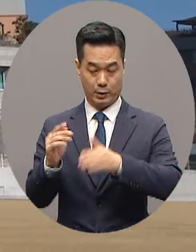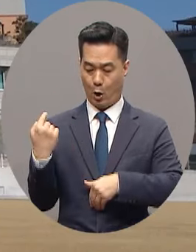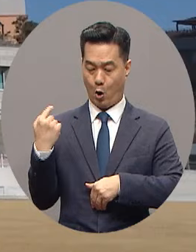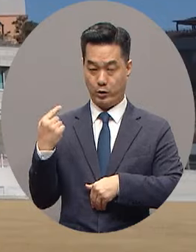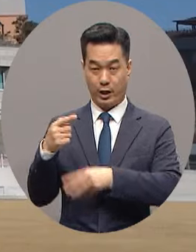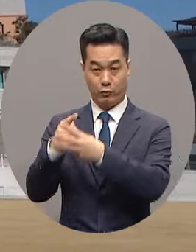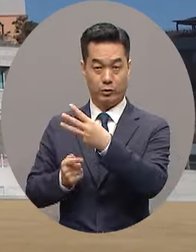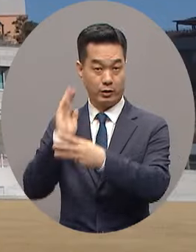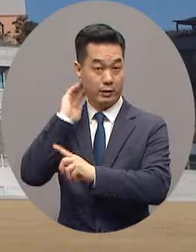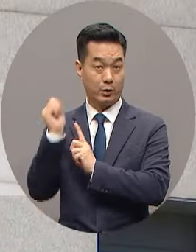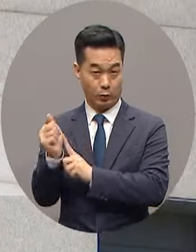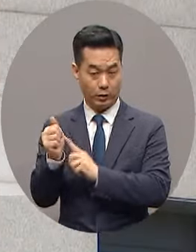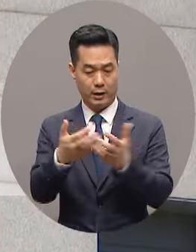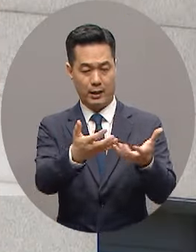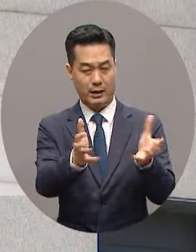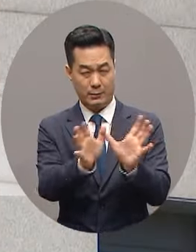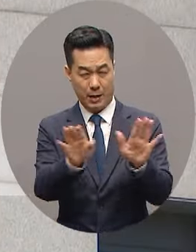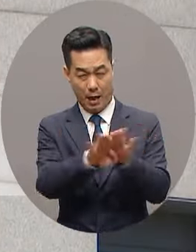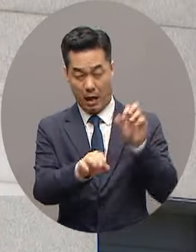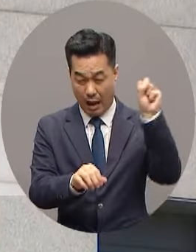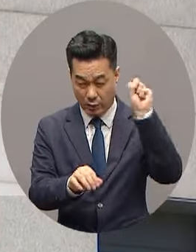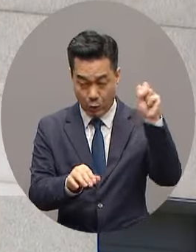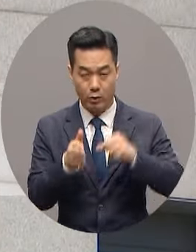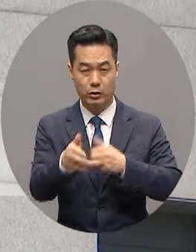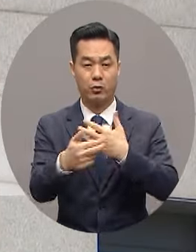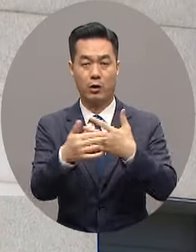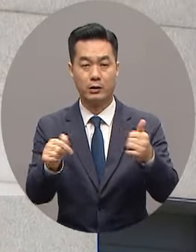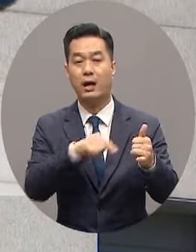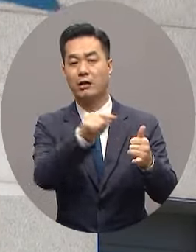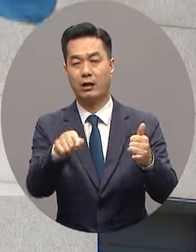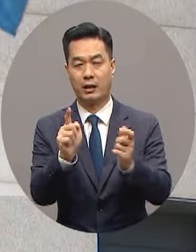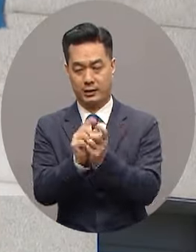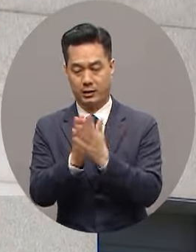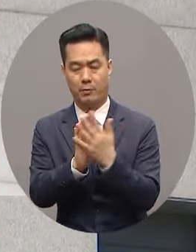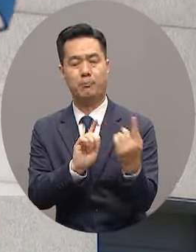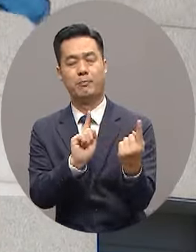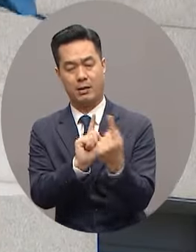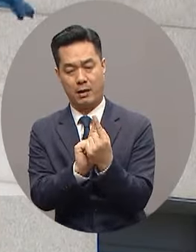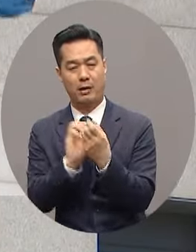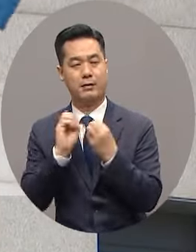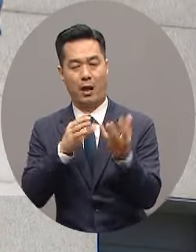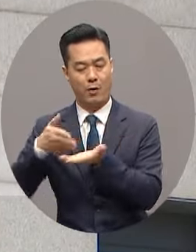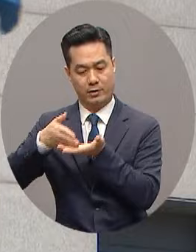(기자) 대통령실은 어제 윤석열 대통령이 집단 행동의 당사자인 전공의들에게 직접